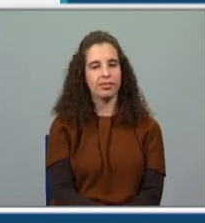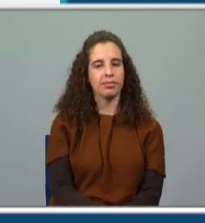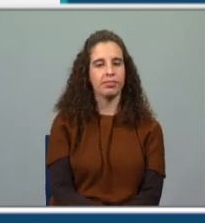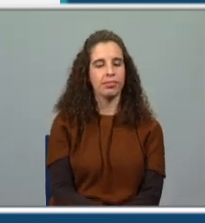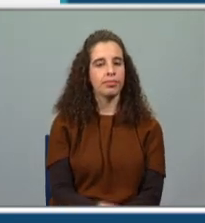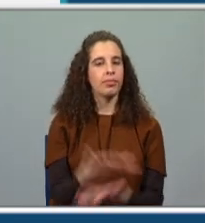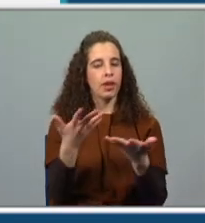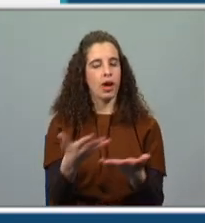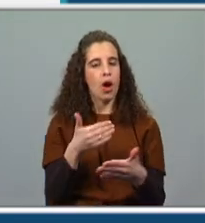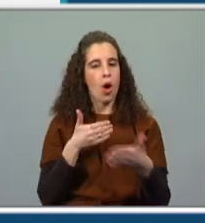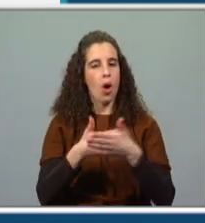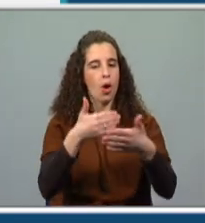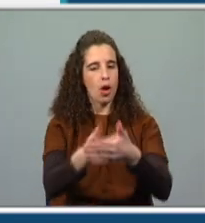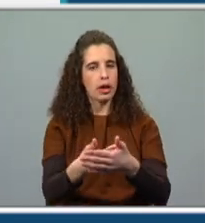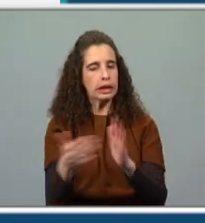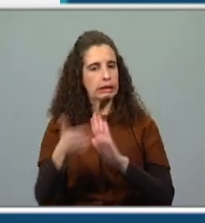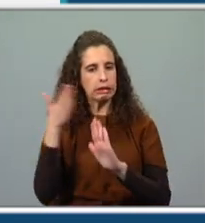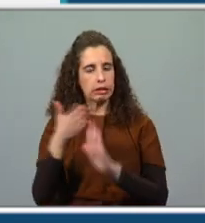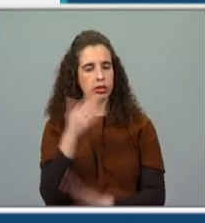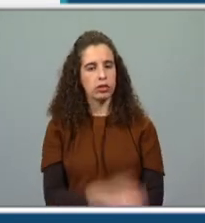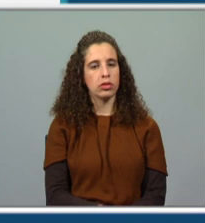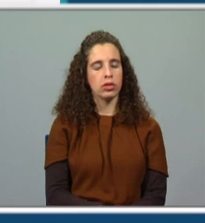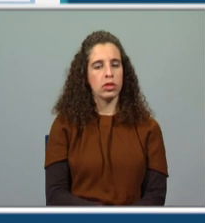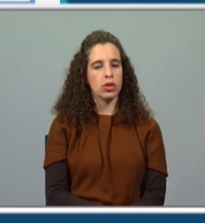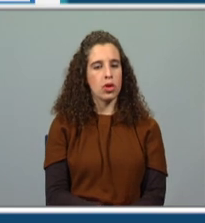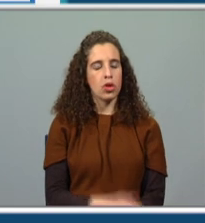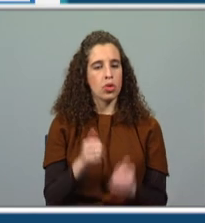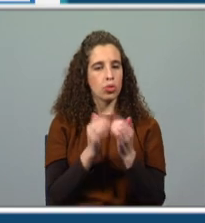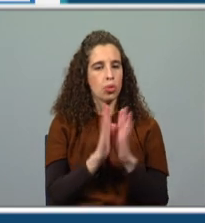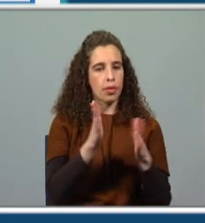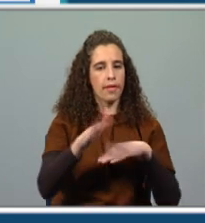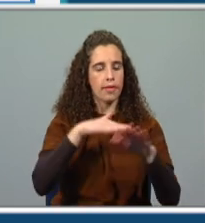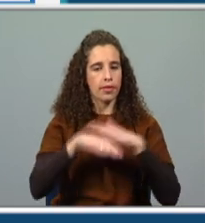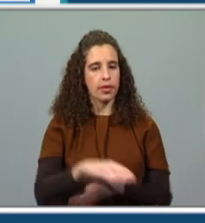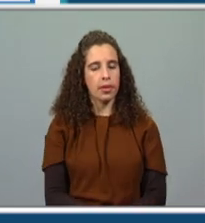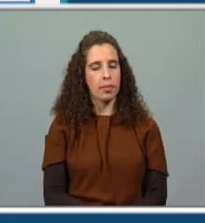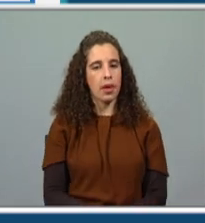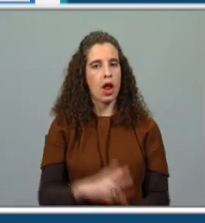agora vamos ordenar muito rapidamente Digamos que fazer para construirmos um 現在讓我們快速排序讓我們說一下如何構建一個